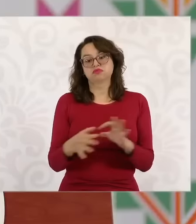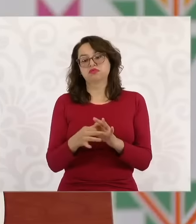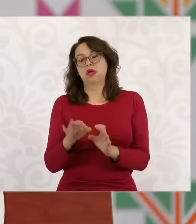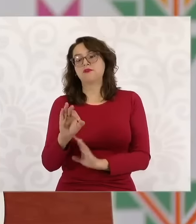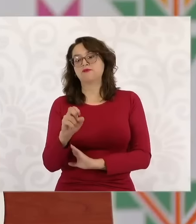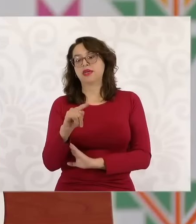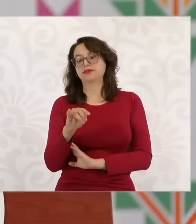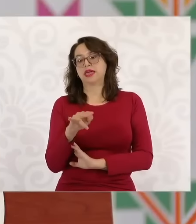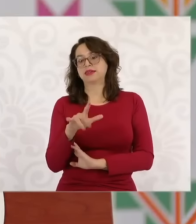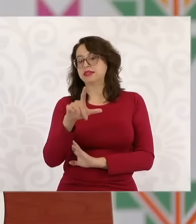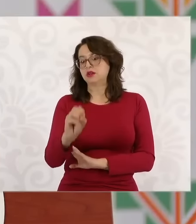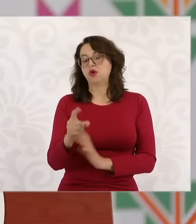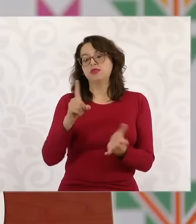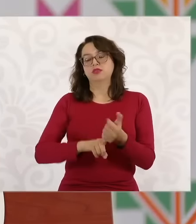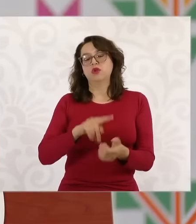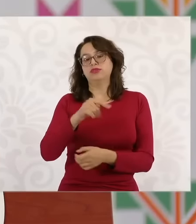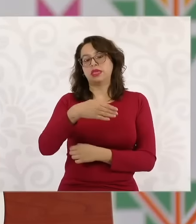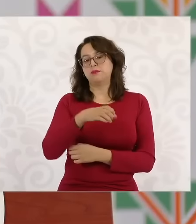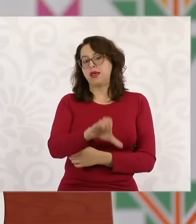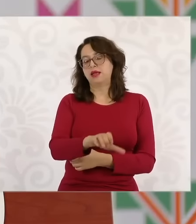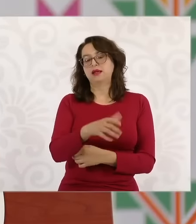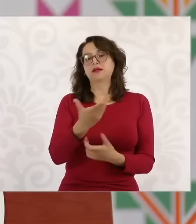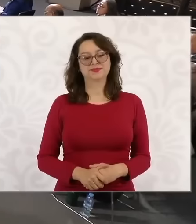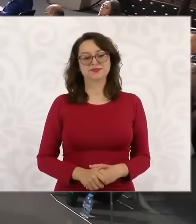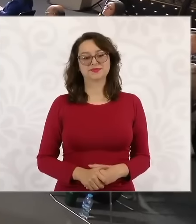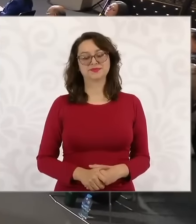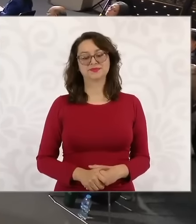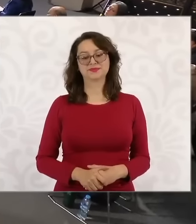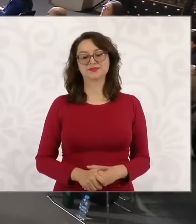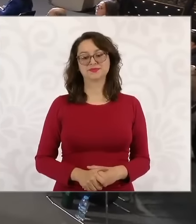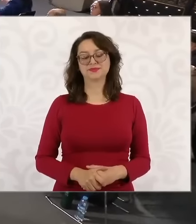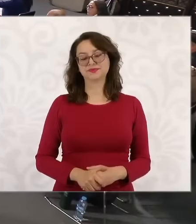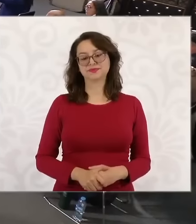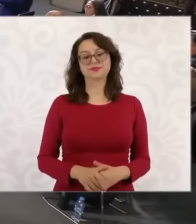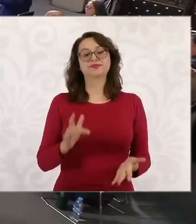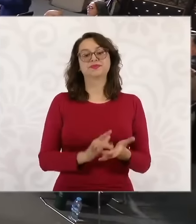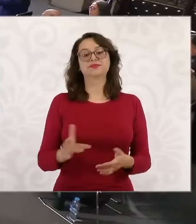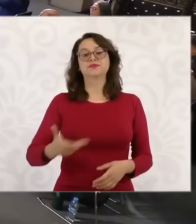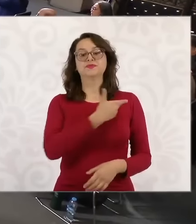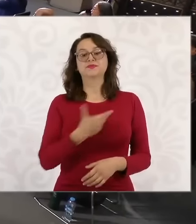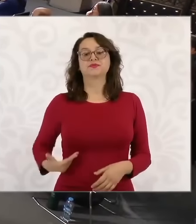que están fuera del tratado comercial y acero y aluminio. Gracias, presidenta. Buenos días. Aurora